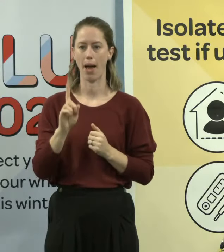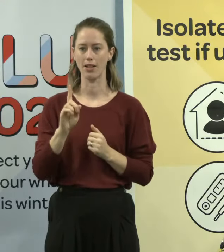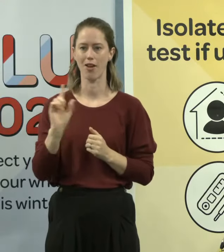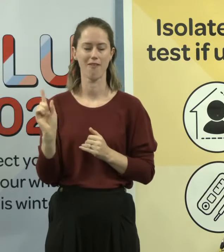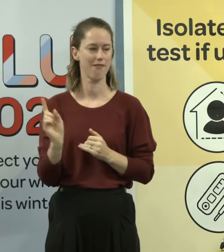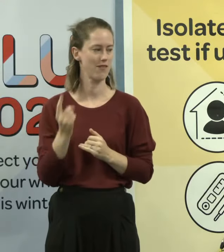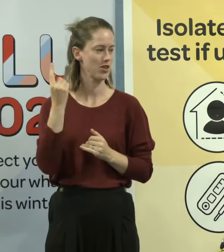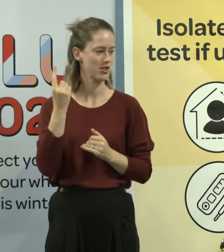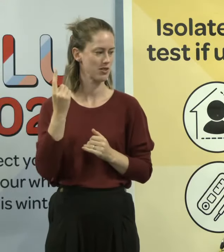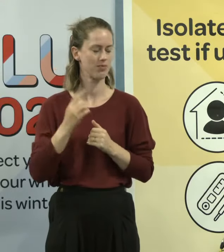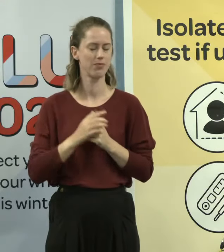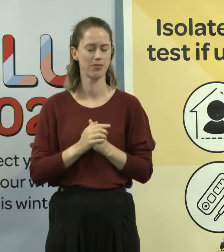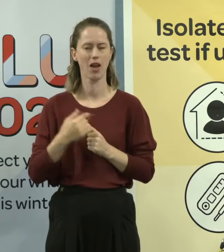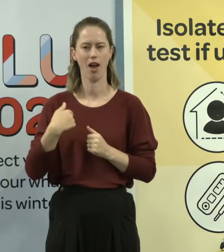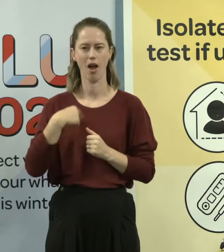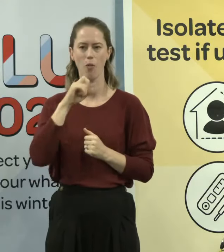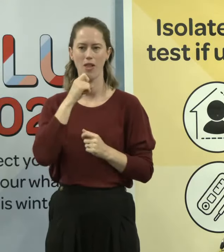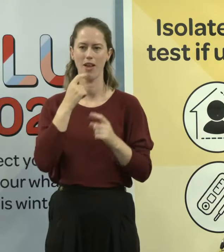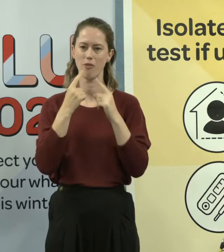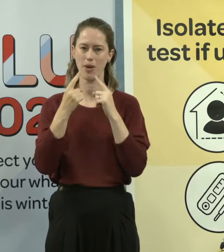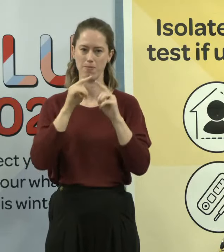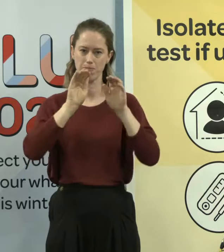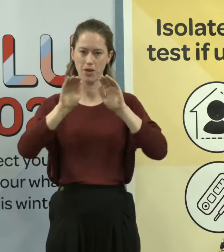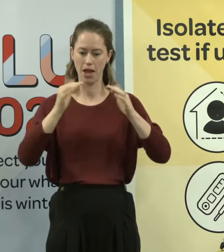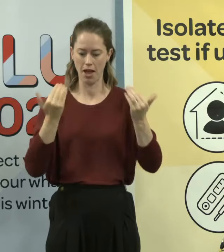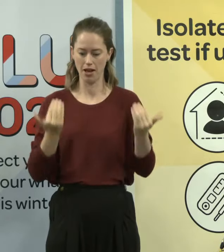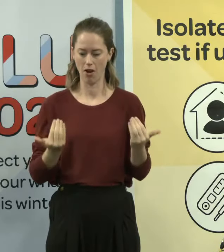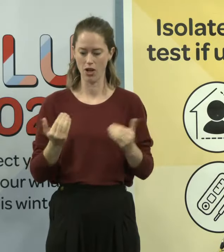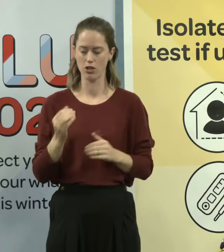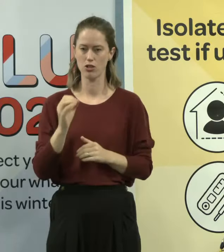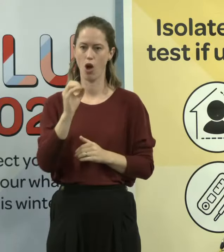oku whakaaro. Ka hoatu e ia he